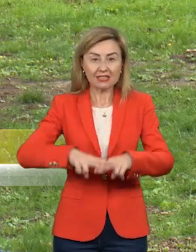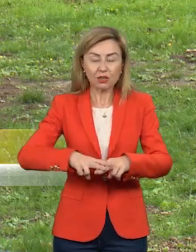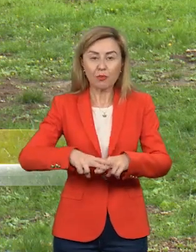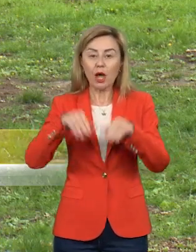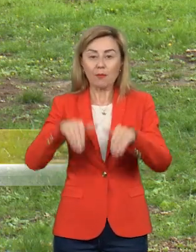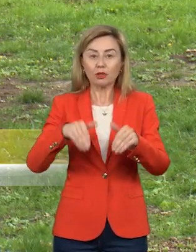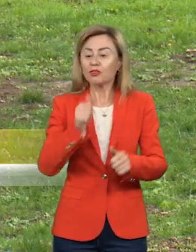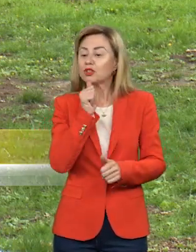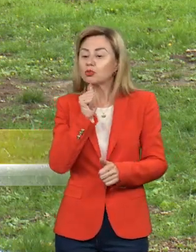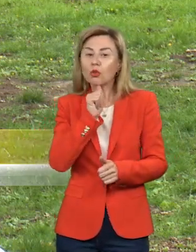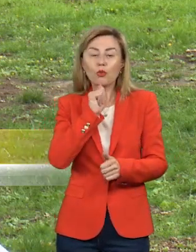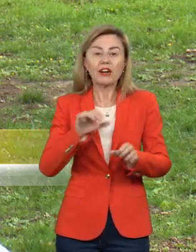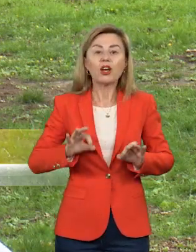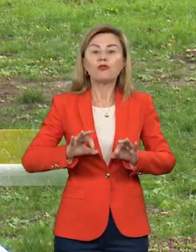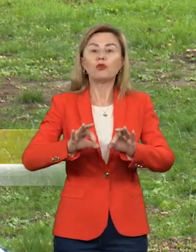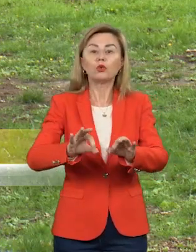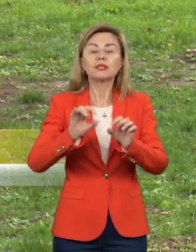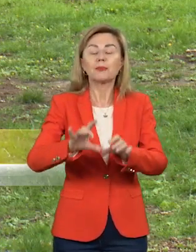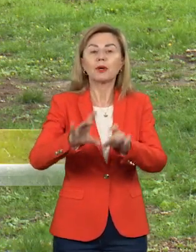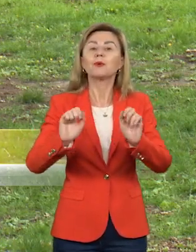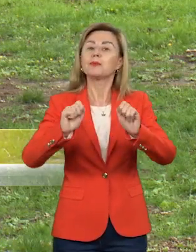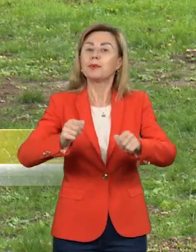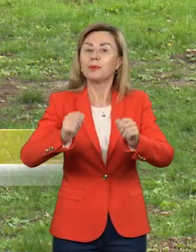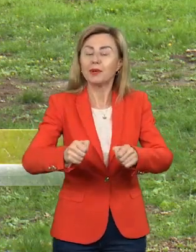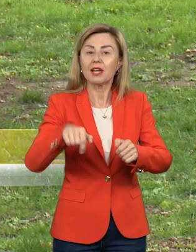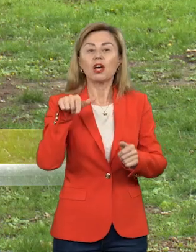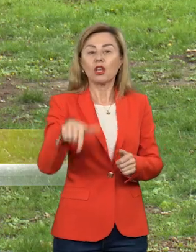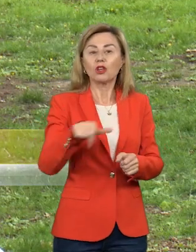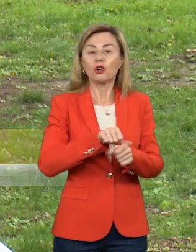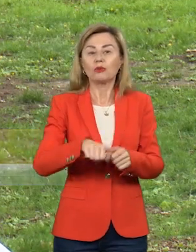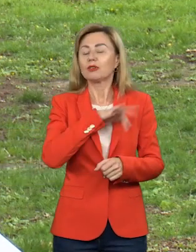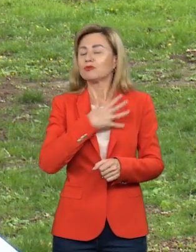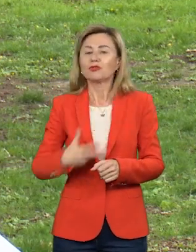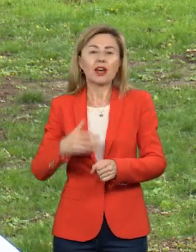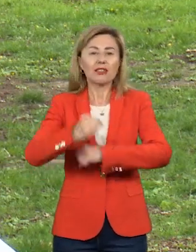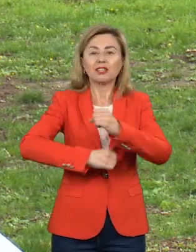przetestowania wózków aktywnych to są wózki wielofunkcyjne, wózki sportowe.